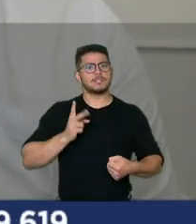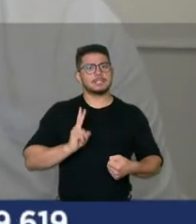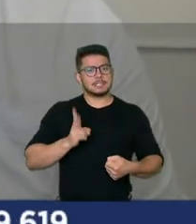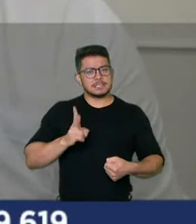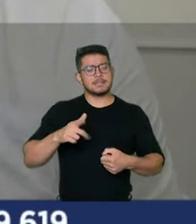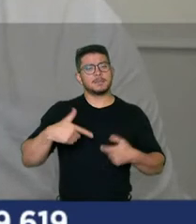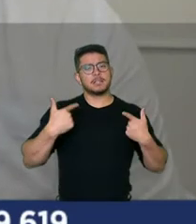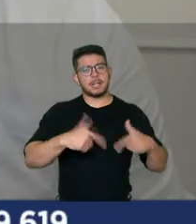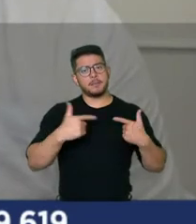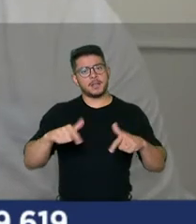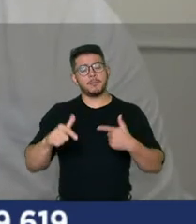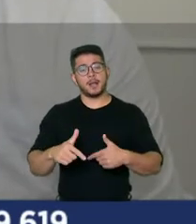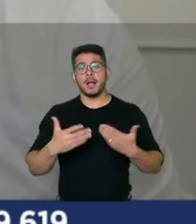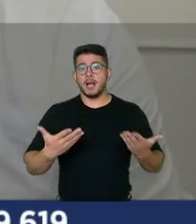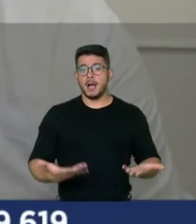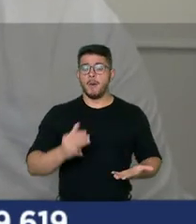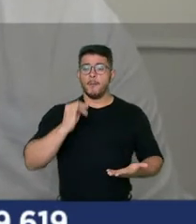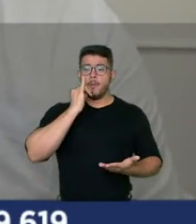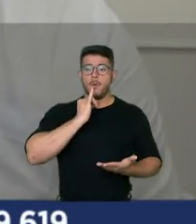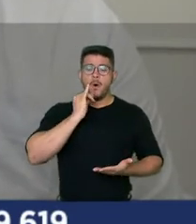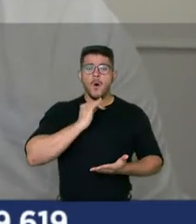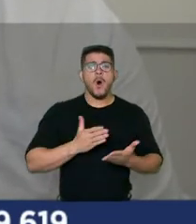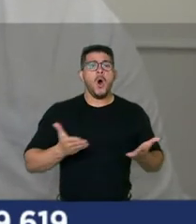VEL... DEPUTADA JANDIRA INCLUSIVE DURANTE TODO O DIA DE HOJE... ABRINDO UM PERMANENTE CANAL DE